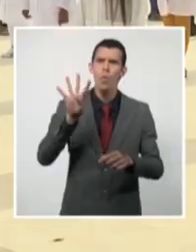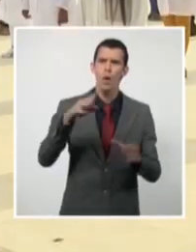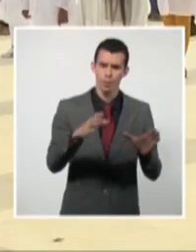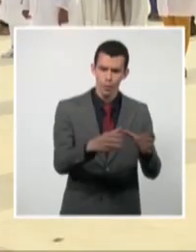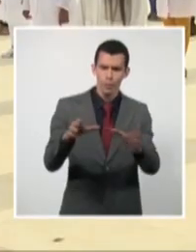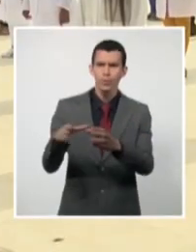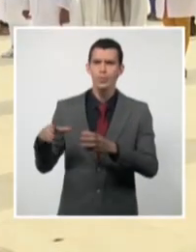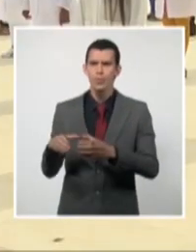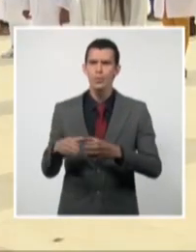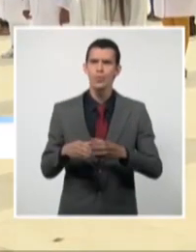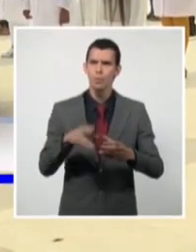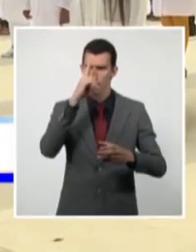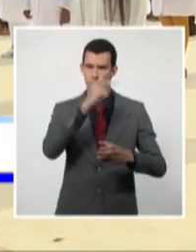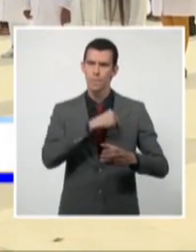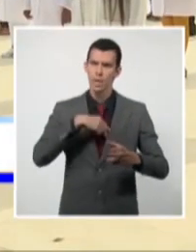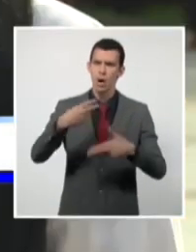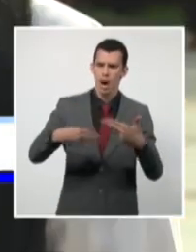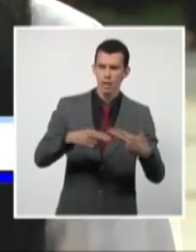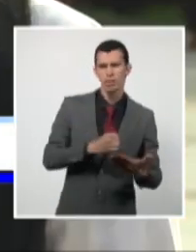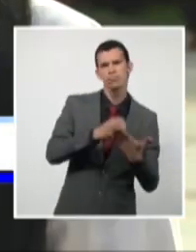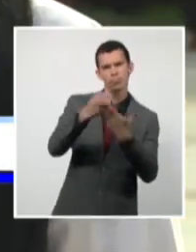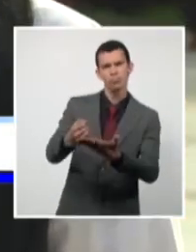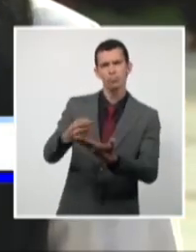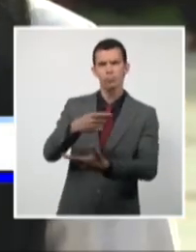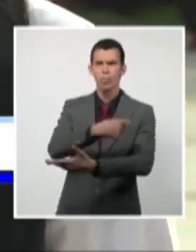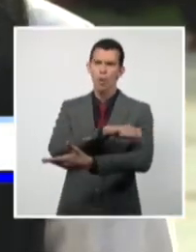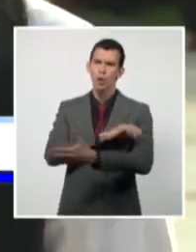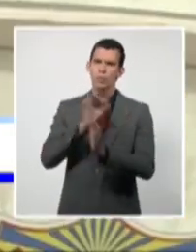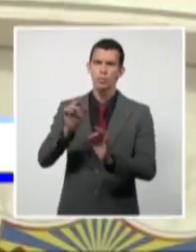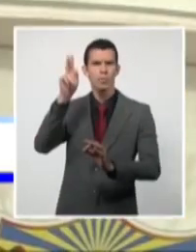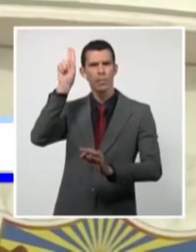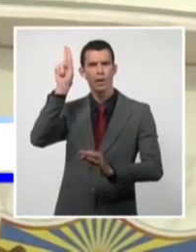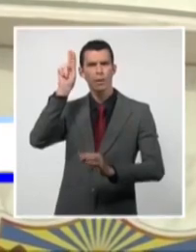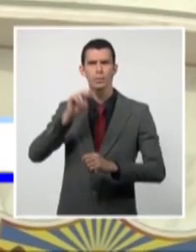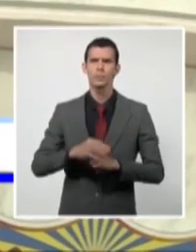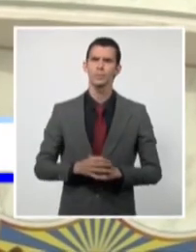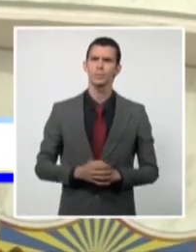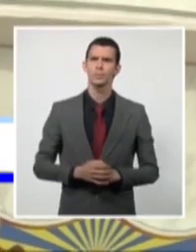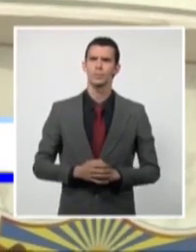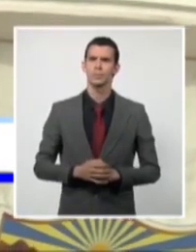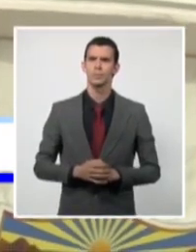Plusieurs quotidiens du Pérou et du Mexique, pays auxquels la coopération cubaine est récemment arrivée,